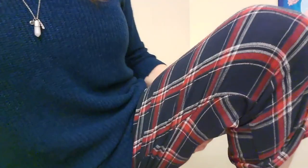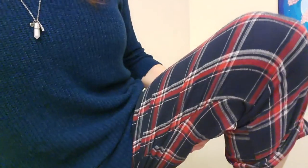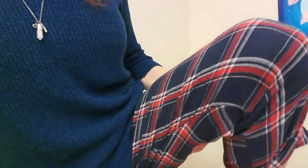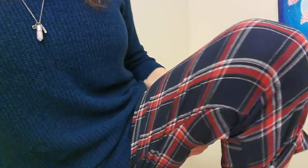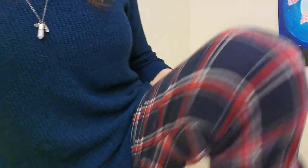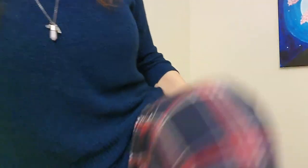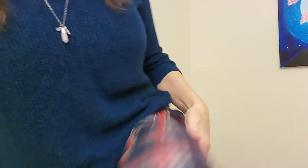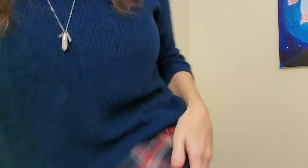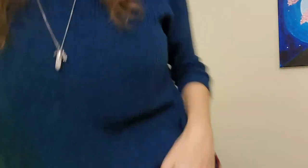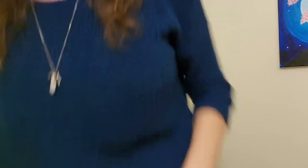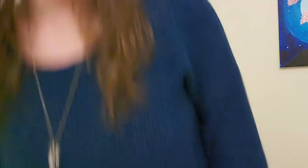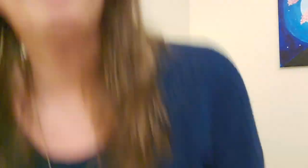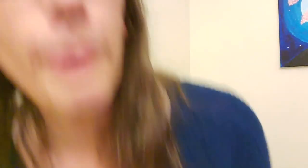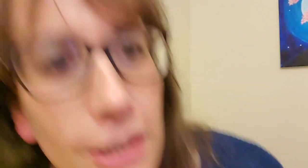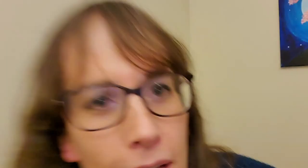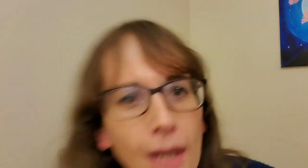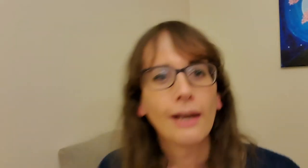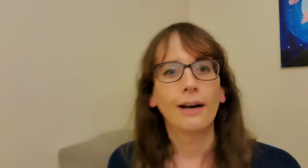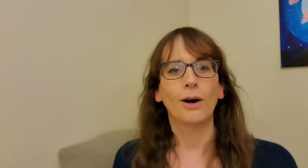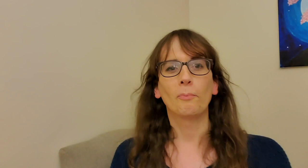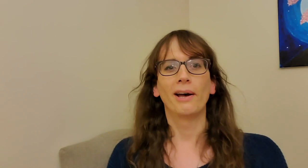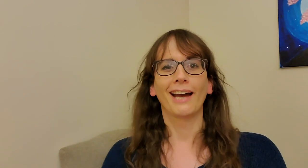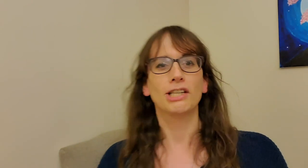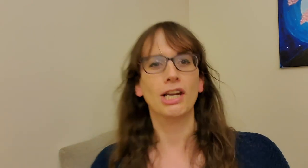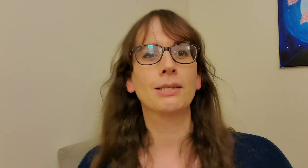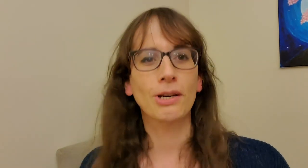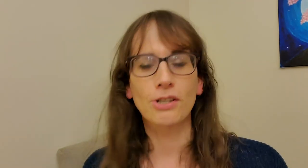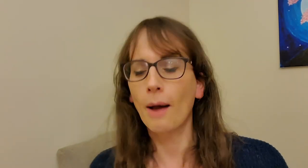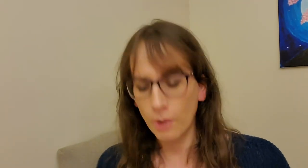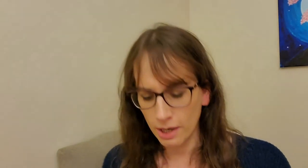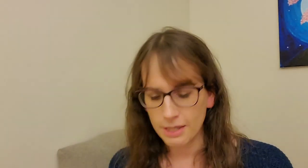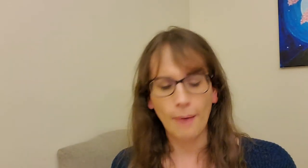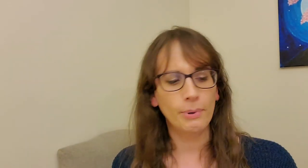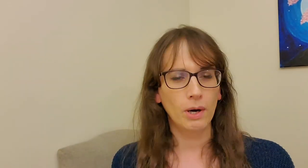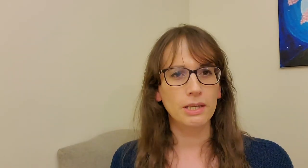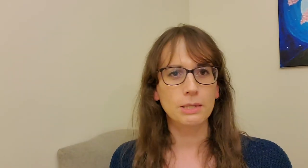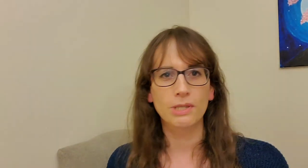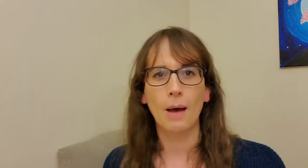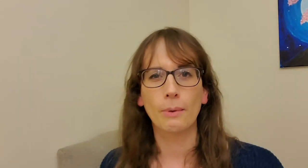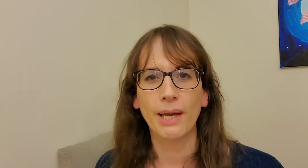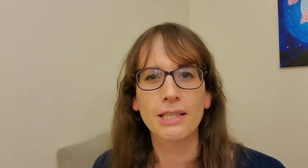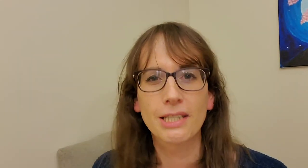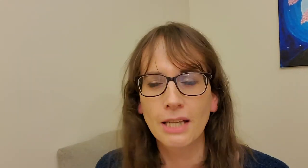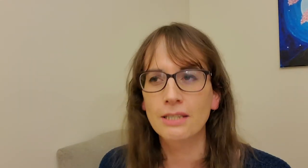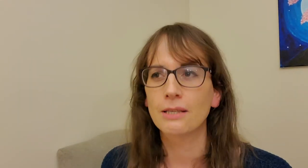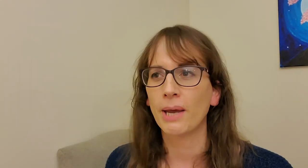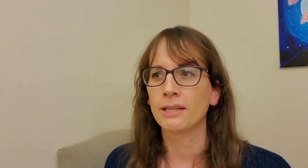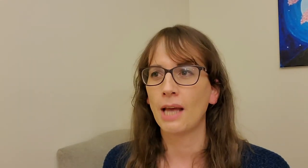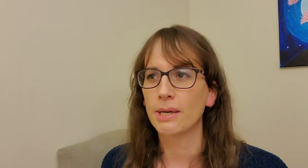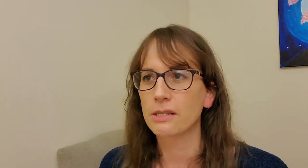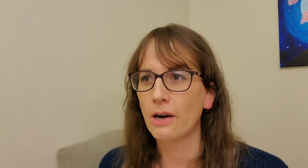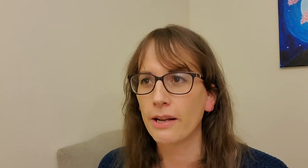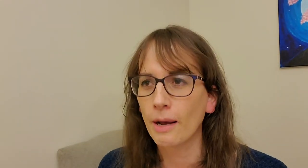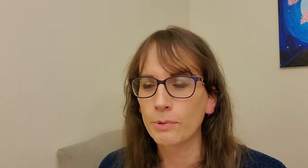Solo quiero que veas que estoy usando pantalones de pijama. Me cambié de camisa. He estado usando estos pantalones de pijama desde que comenzó la pandemia.